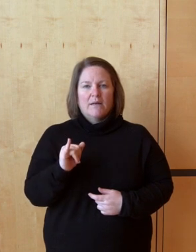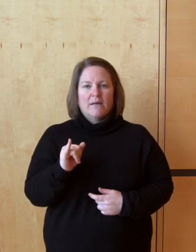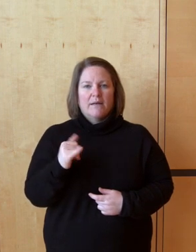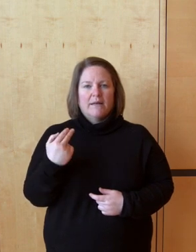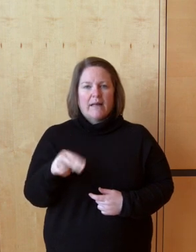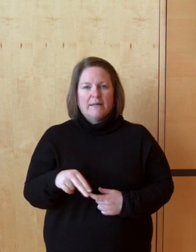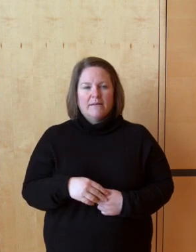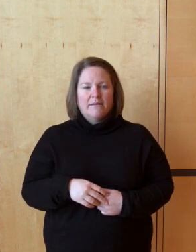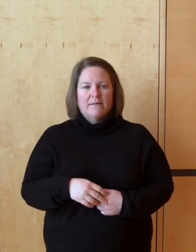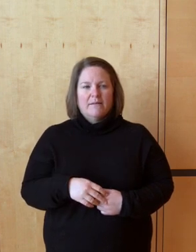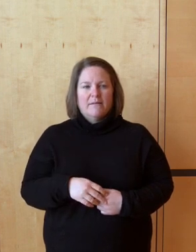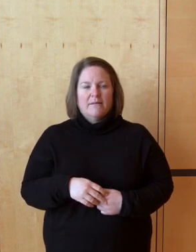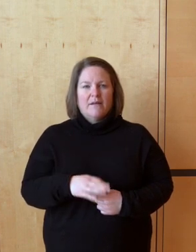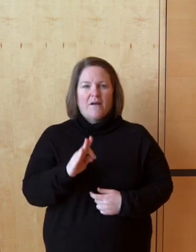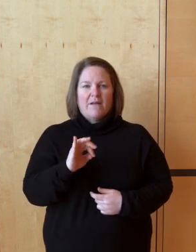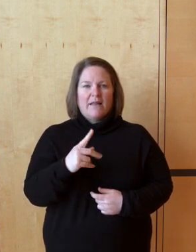Nej Fredrik Lundberg